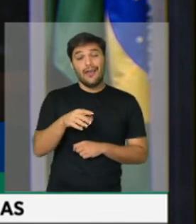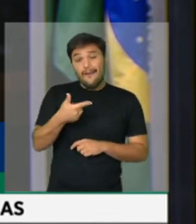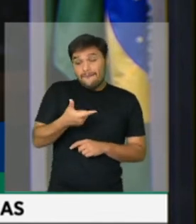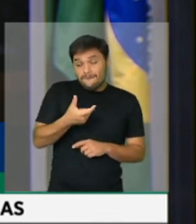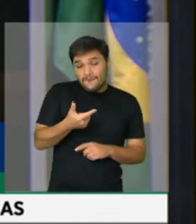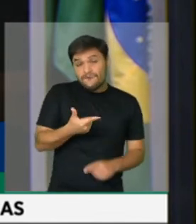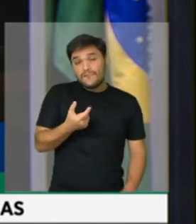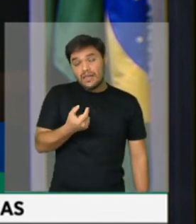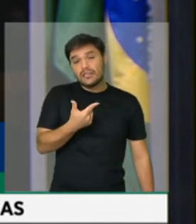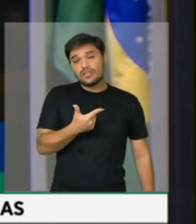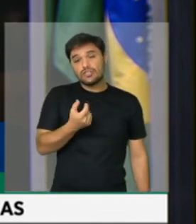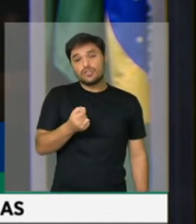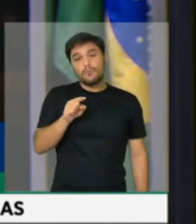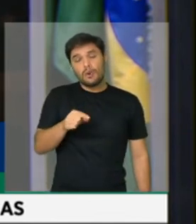RELATÓRIO ANUAL BINACIONAL DE